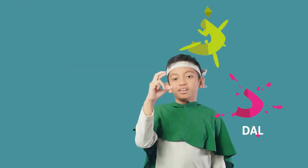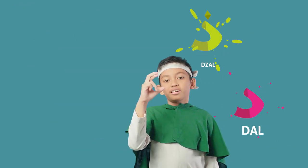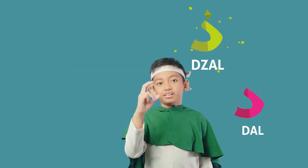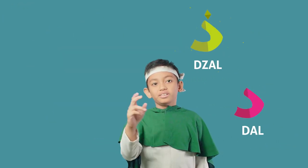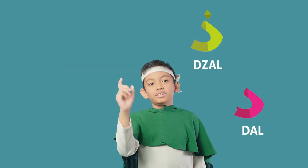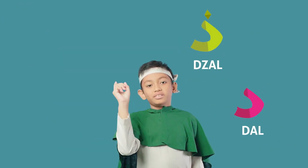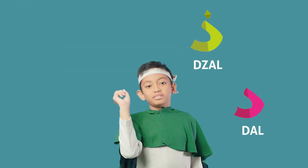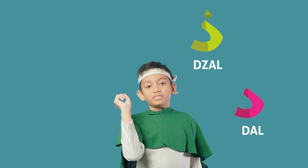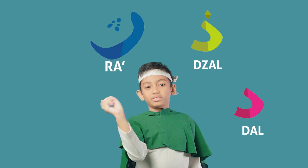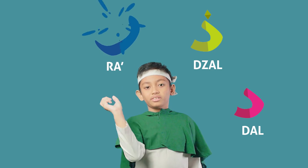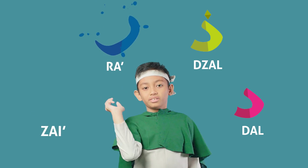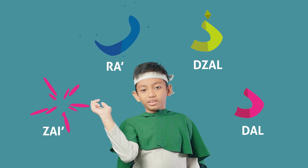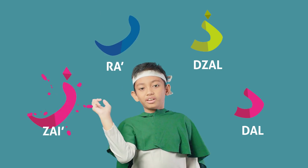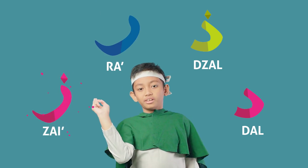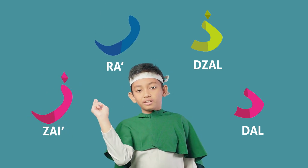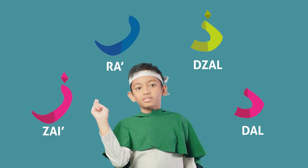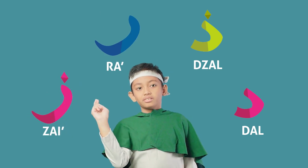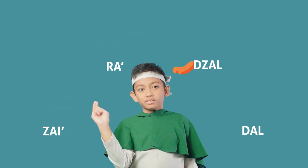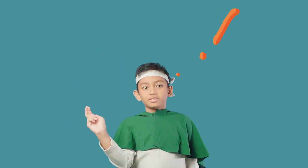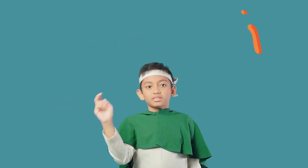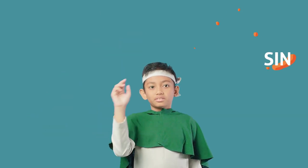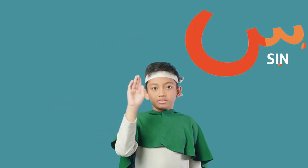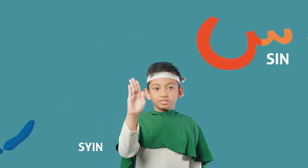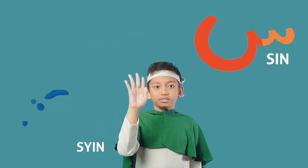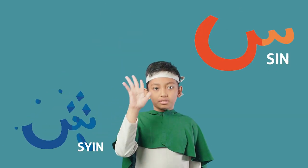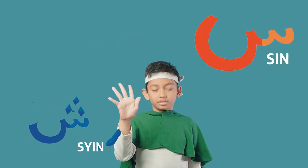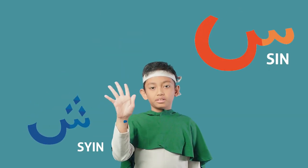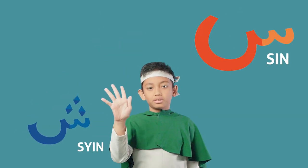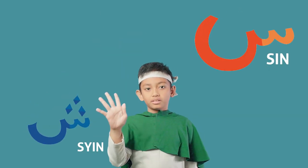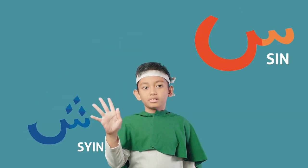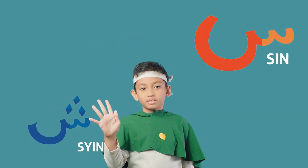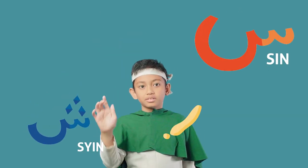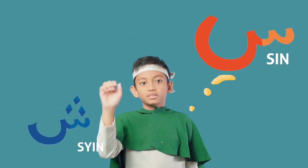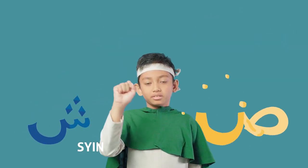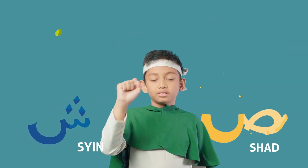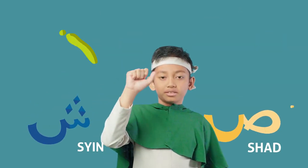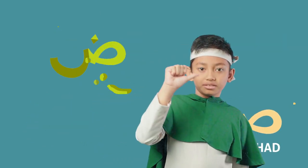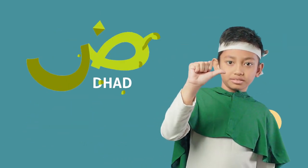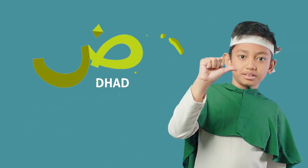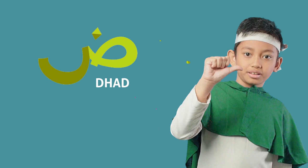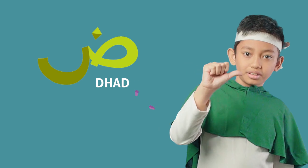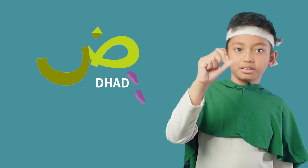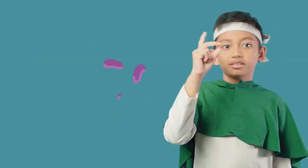Dal, Dzal , Ra', Zai' Sin, Shin, Shad, Dhad